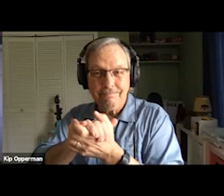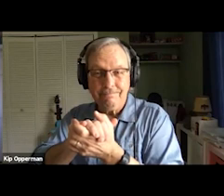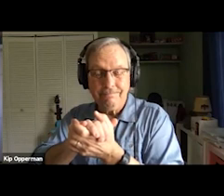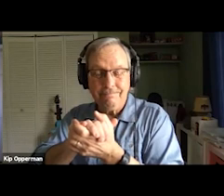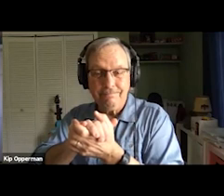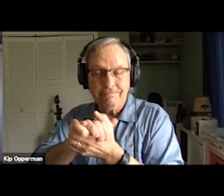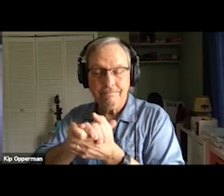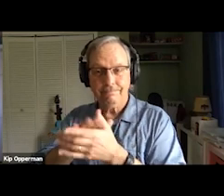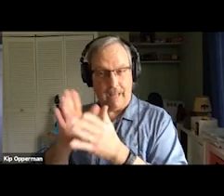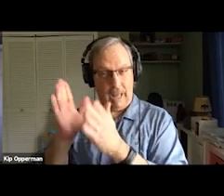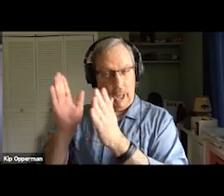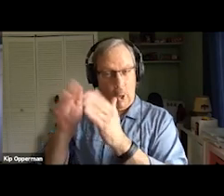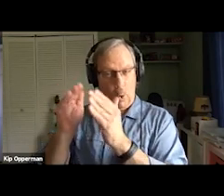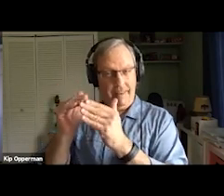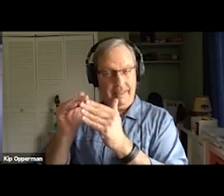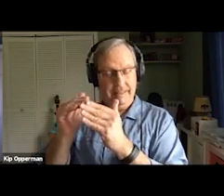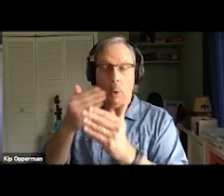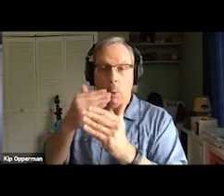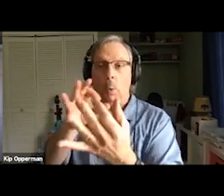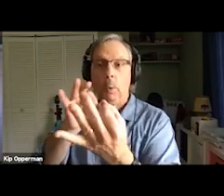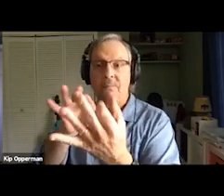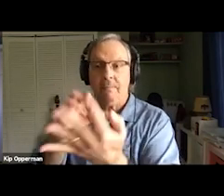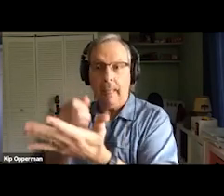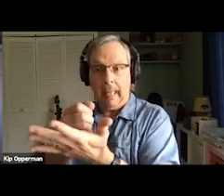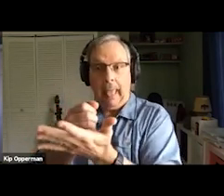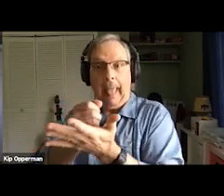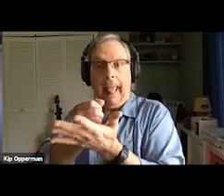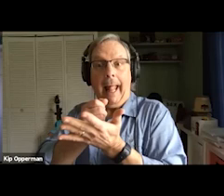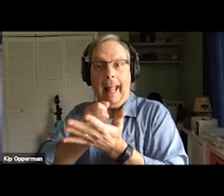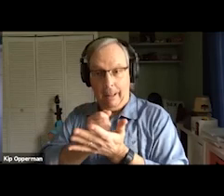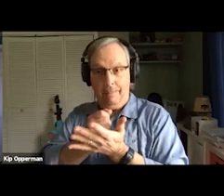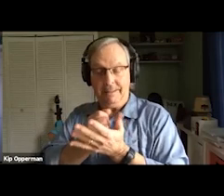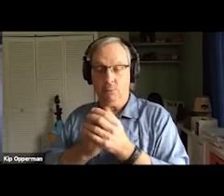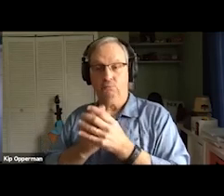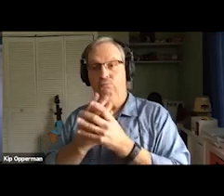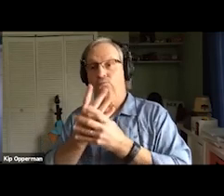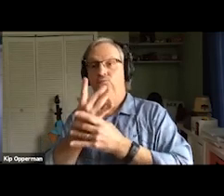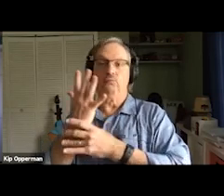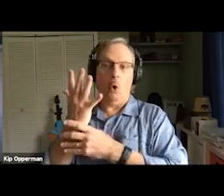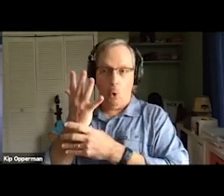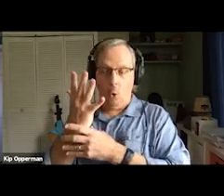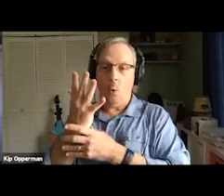buenos comentarios que nos ayudan a crecer y encontrar el potencial de crecimiento,